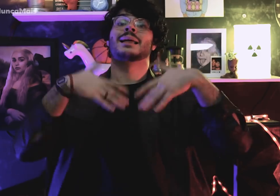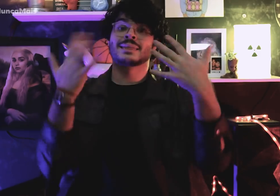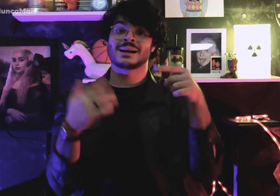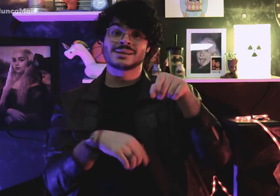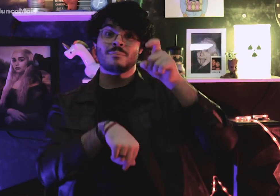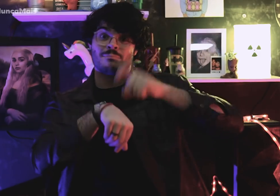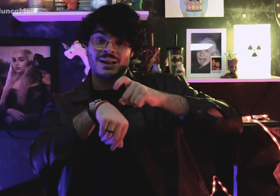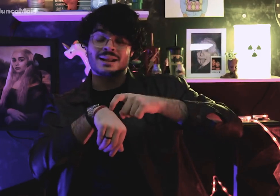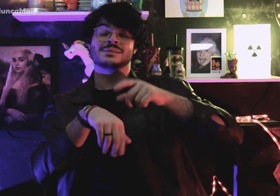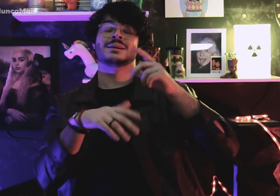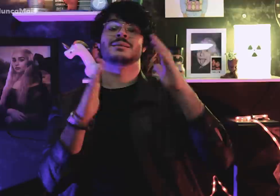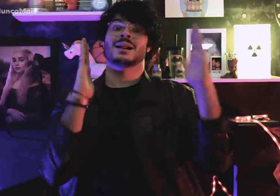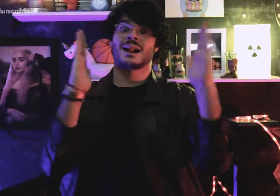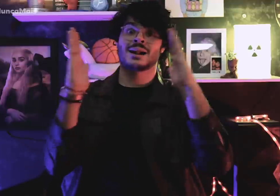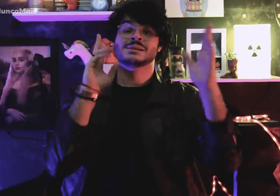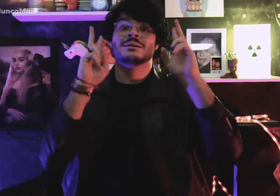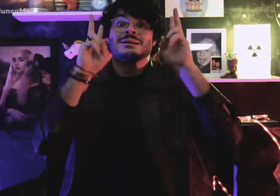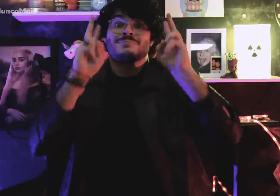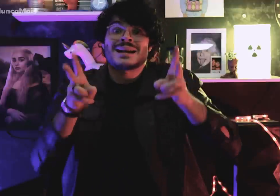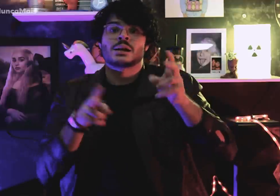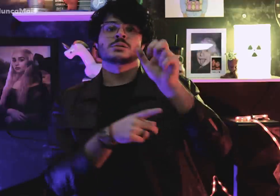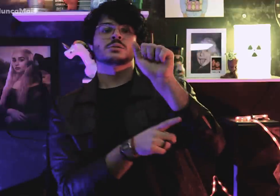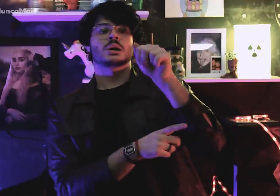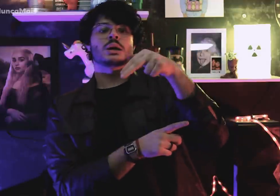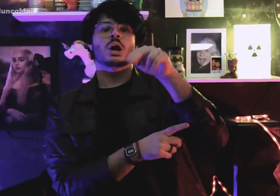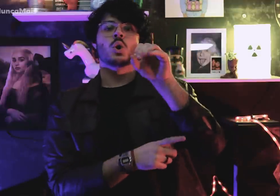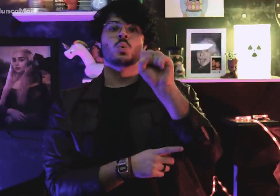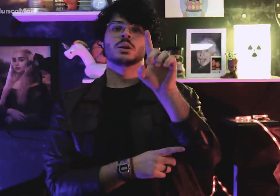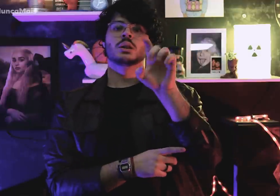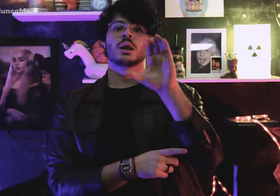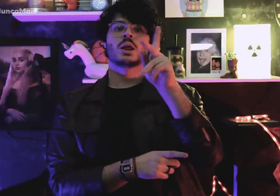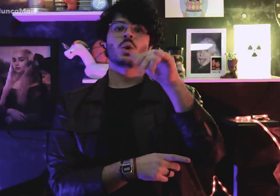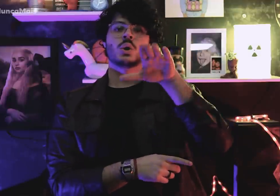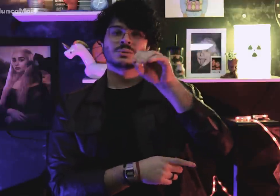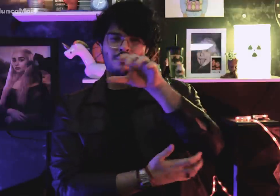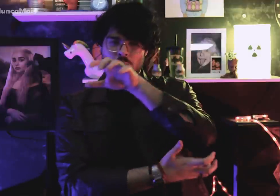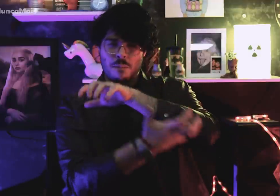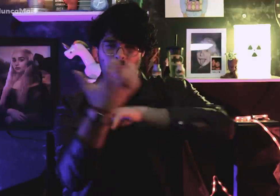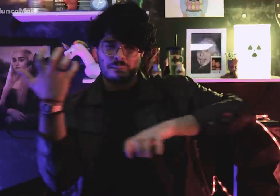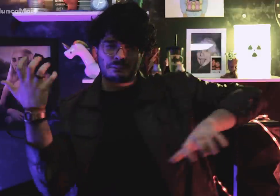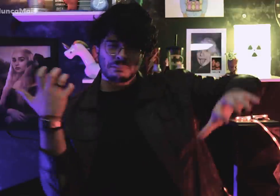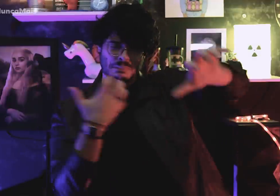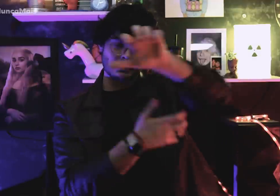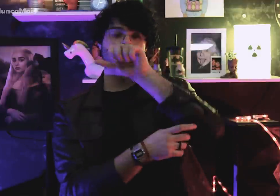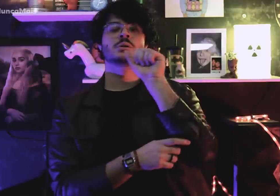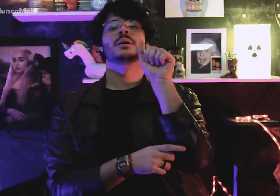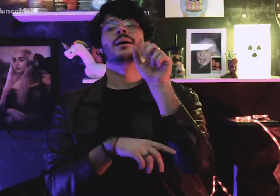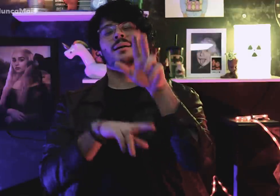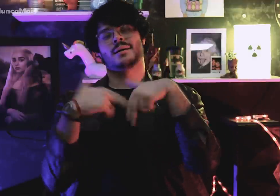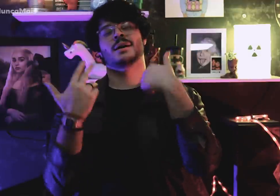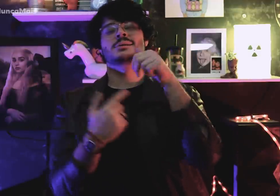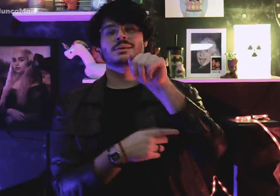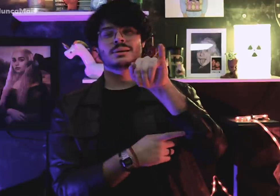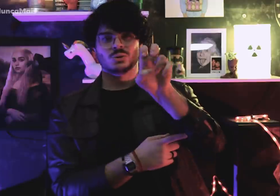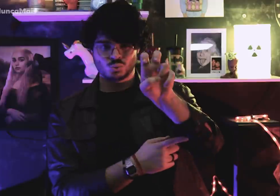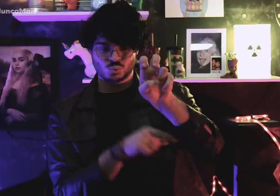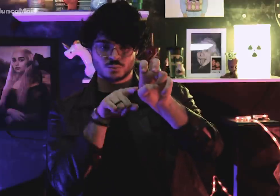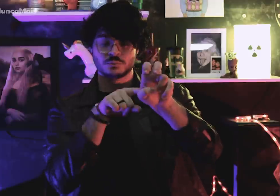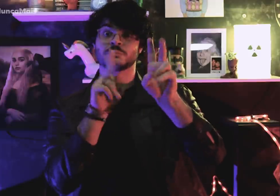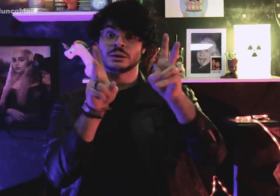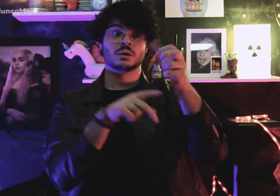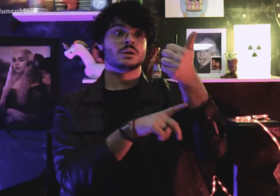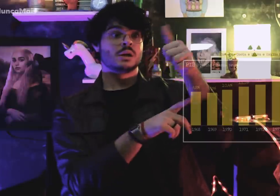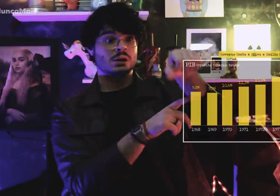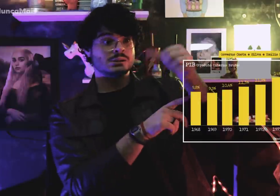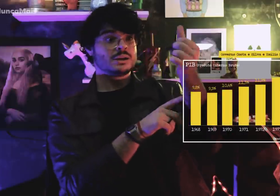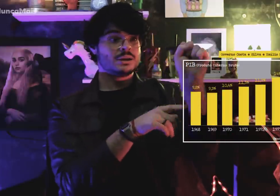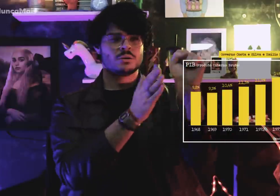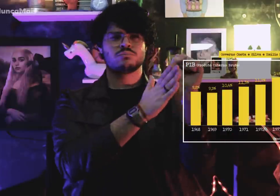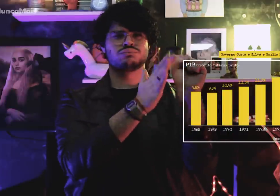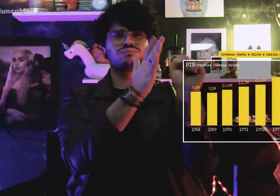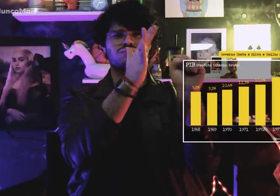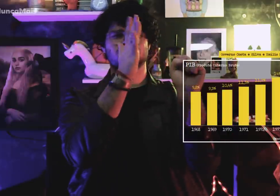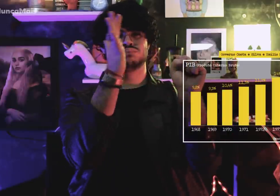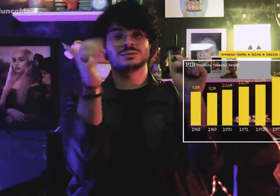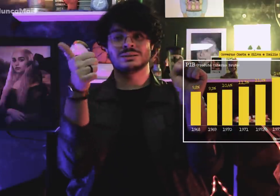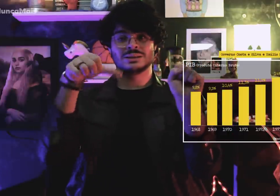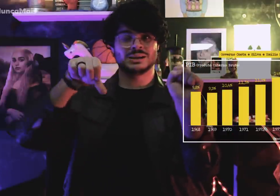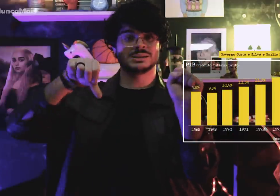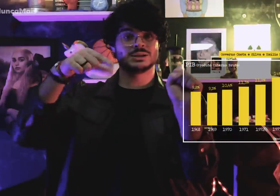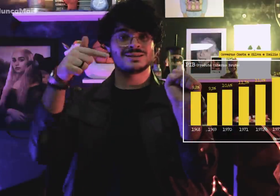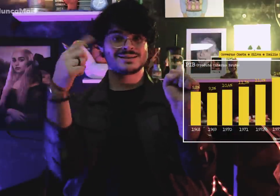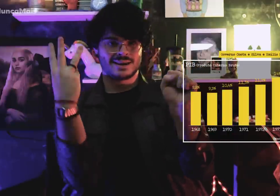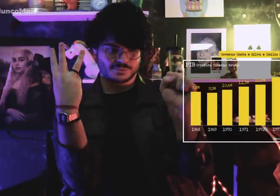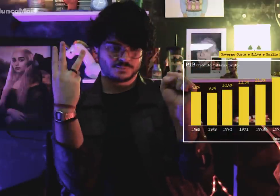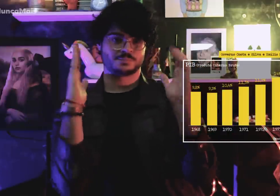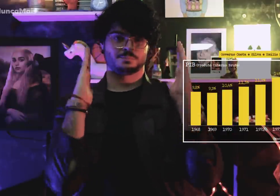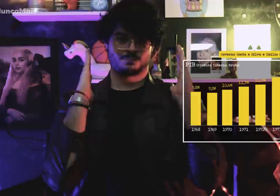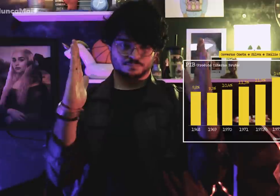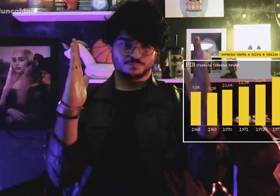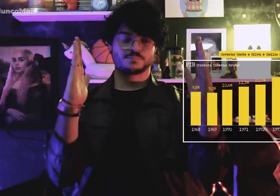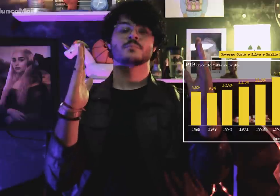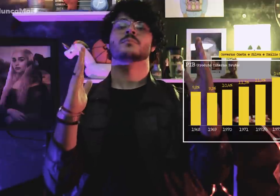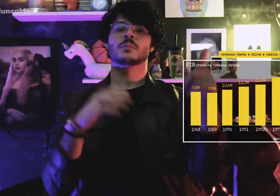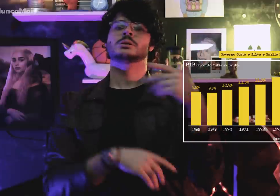No mesmo período dos Anos de Chumbo, 1968 a 1973,